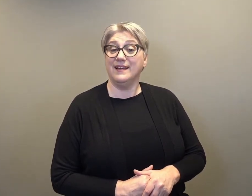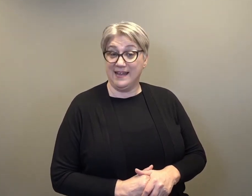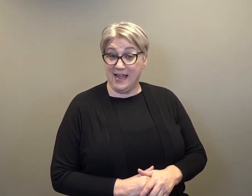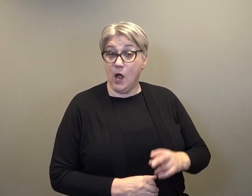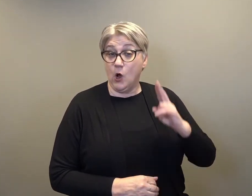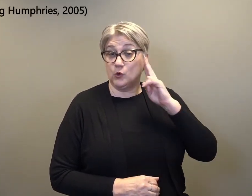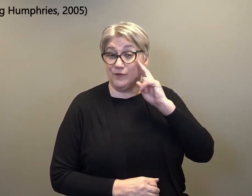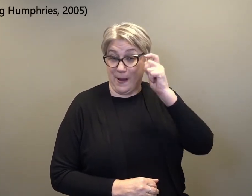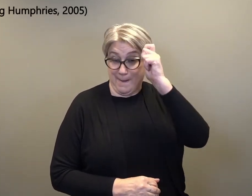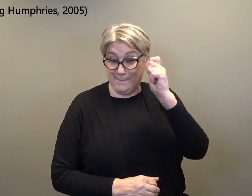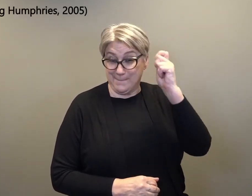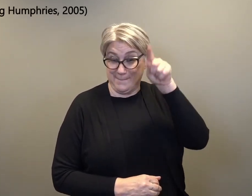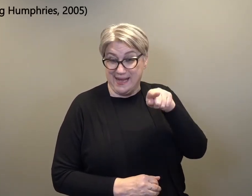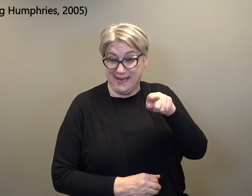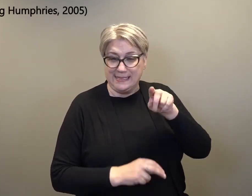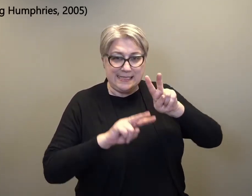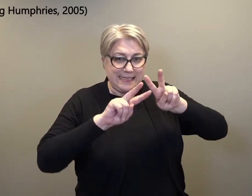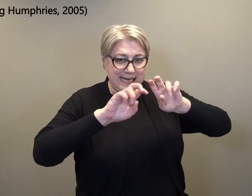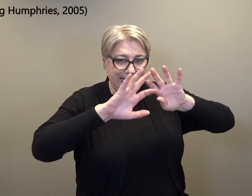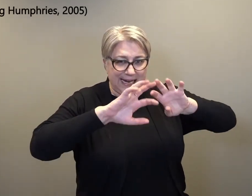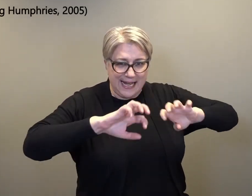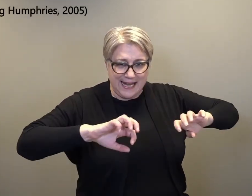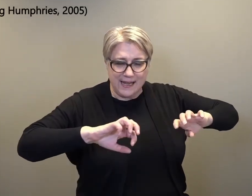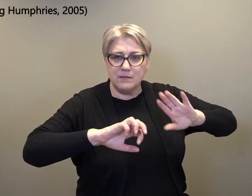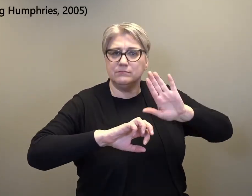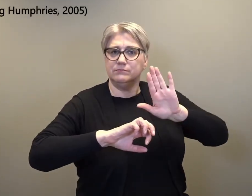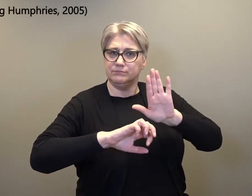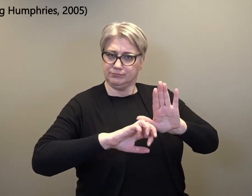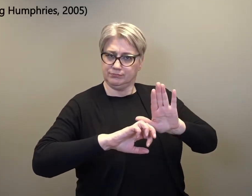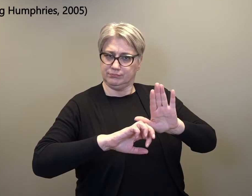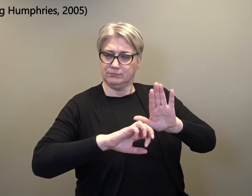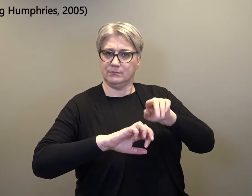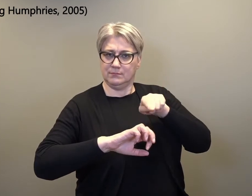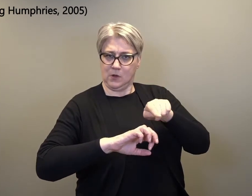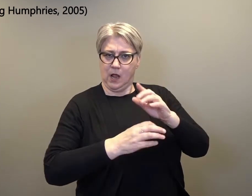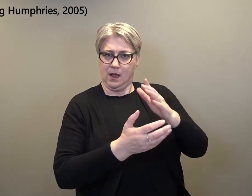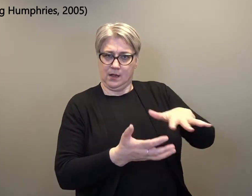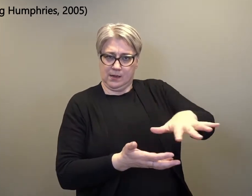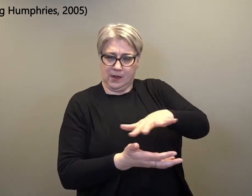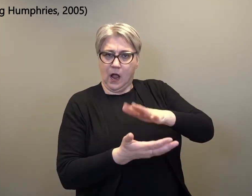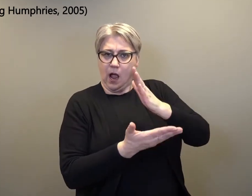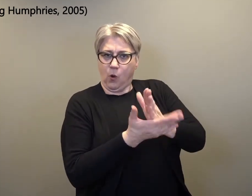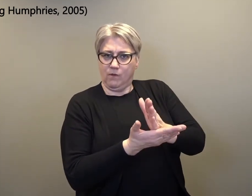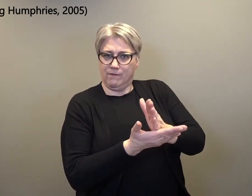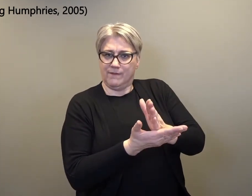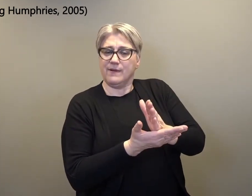Í stuttu máli er döff menning skilgreind út frá ákveðnum